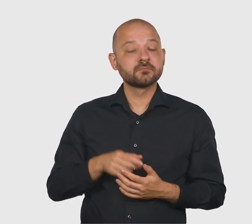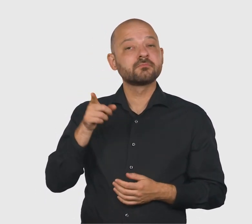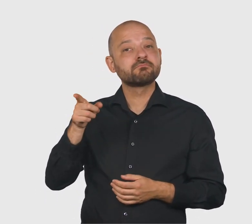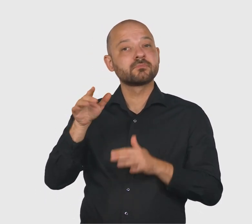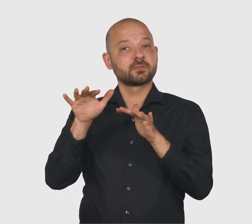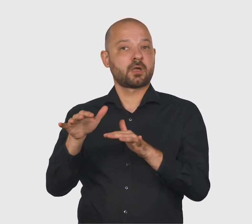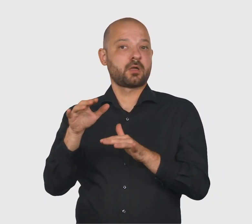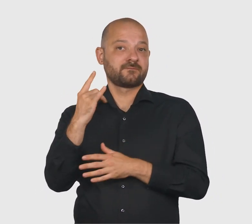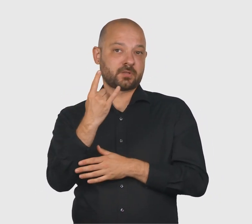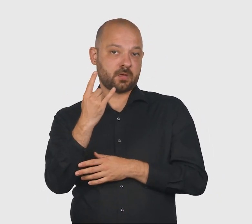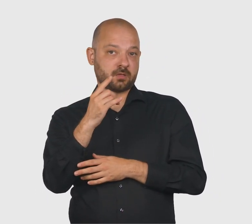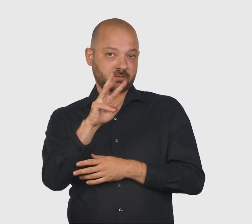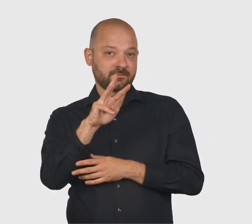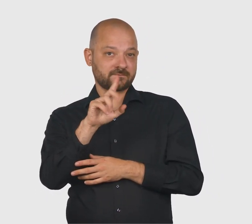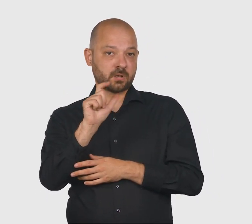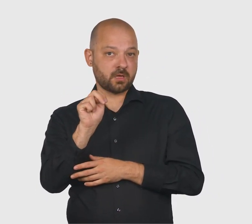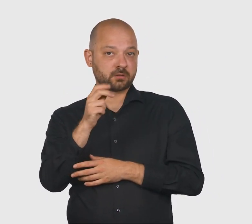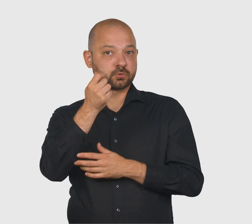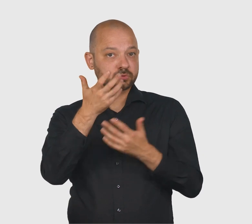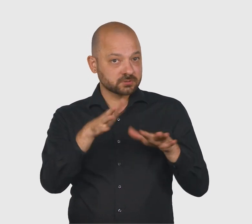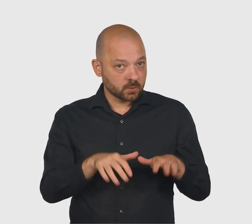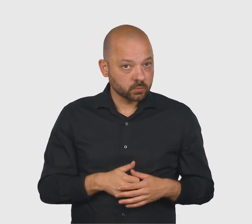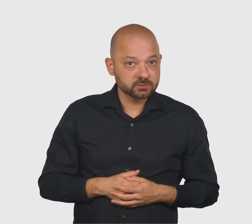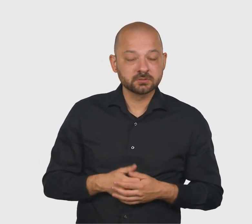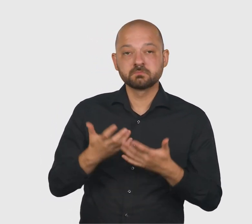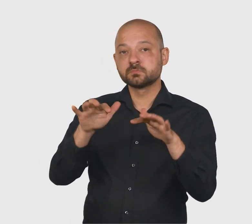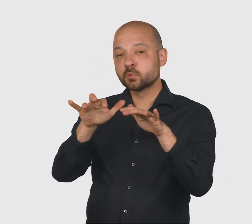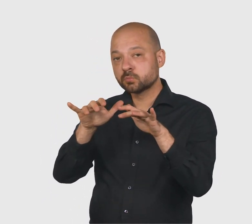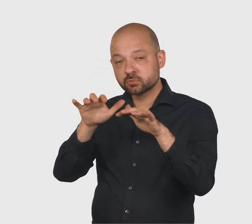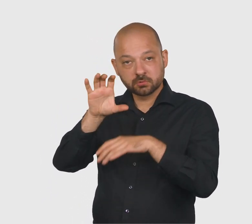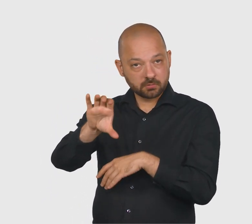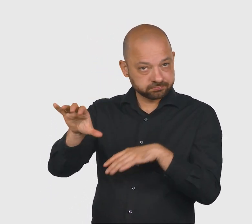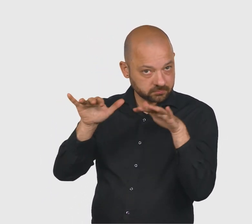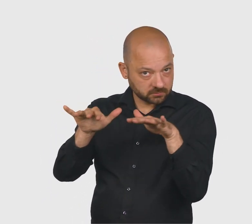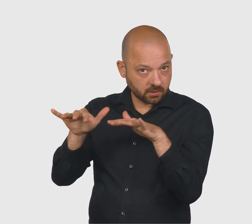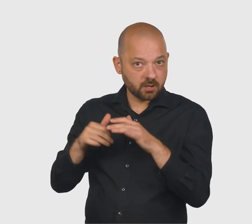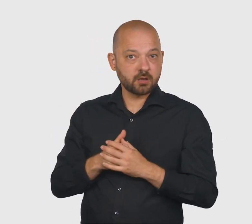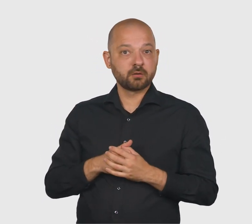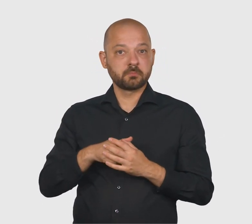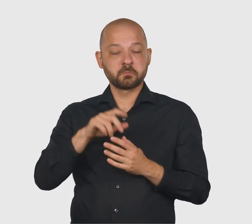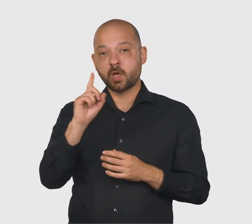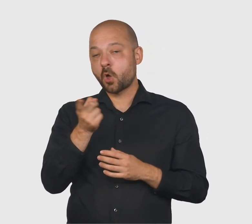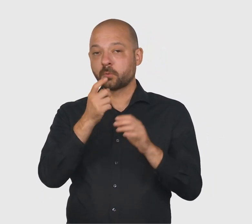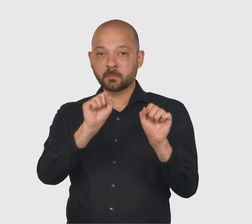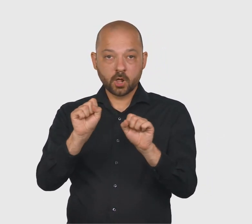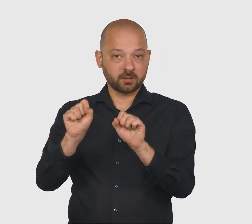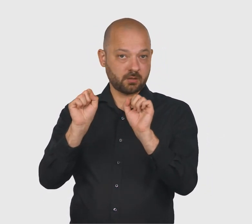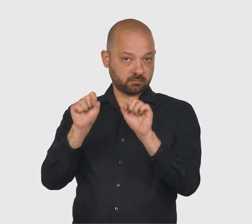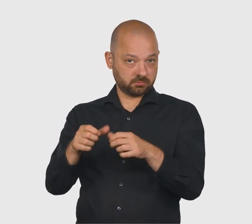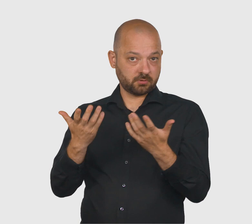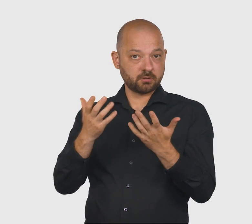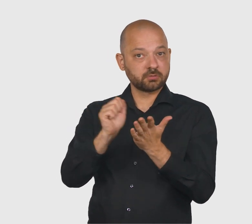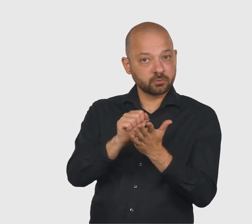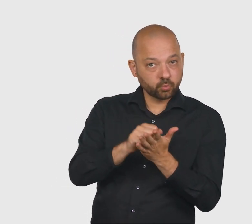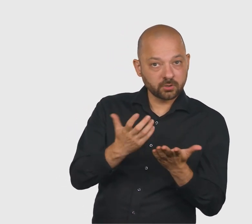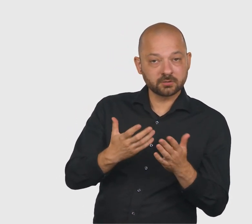Es gibt kostenloses W-Lan, PCs und die Möglichkeit zu drucken,